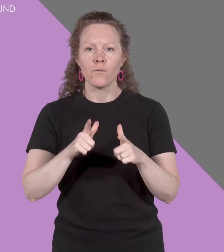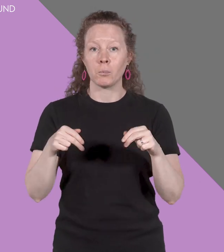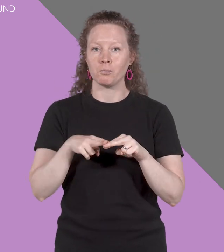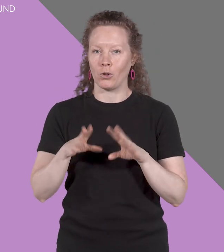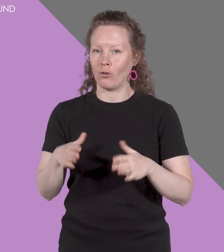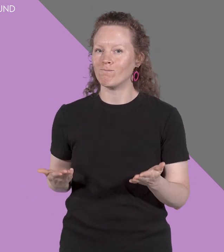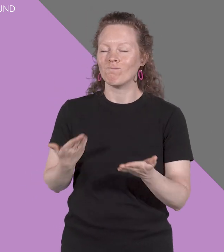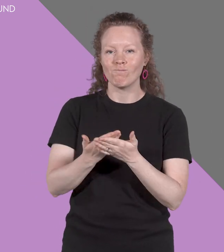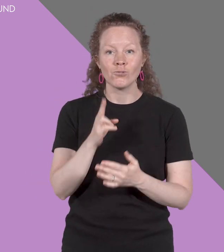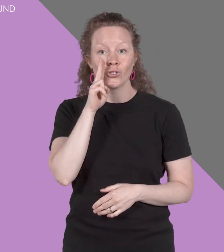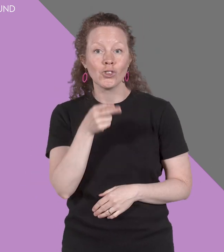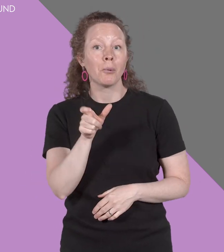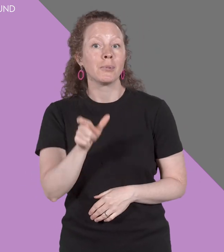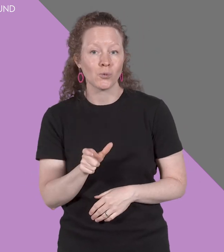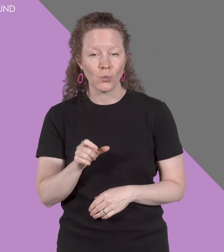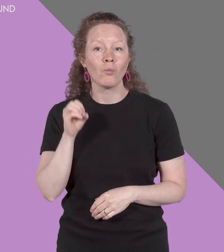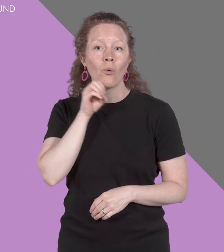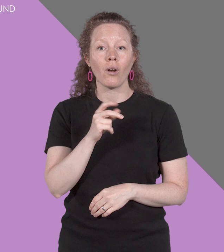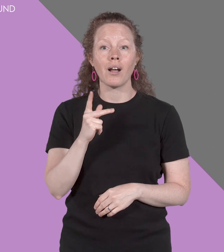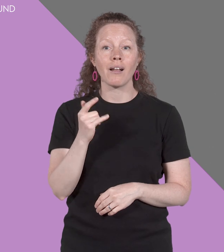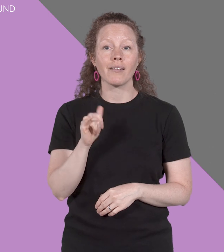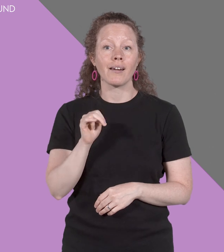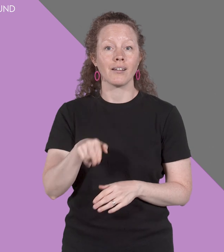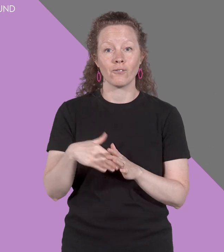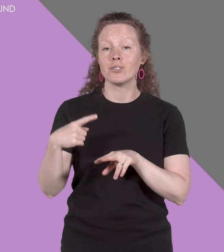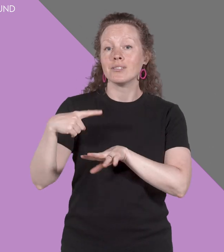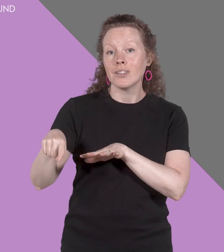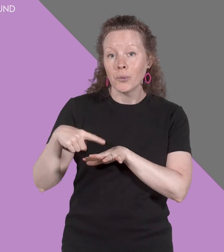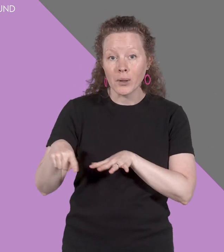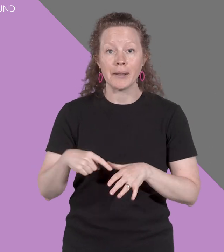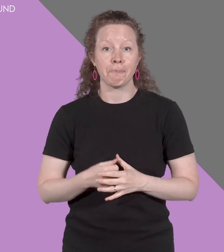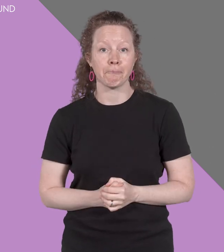Förbundsmötet ställde dessutom upp Olli Katainen från Seinäjoki.